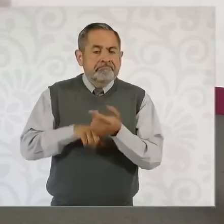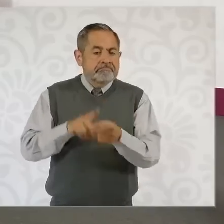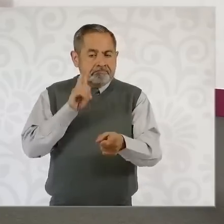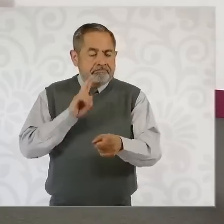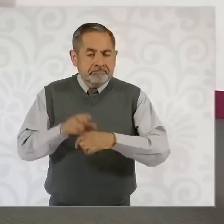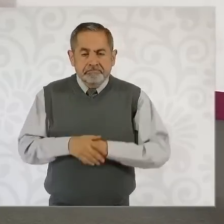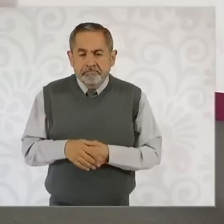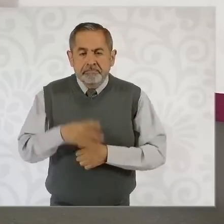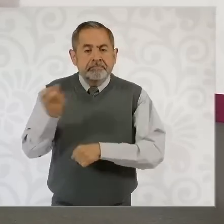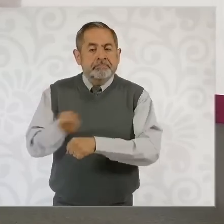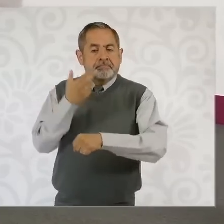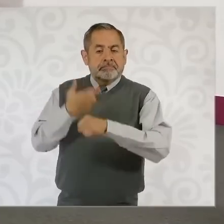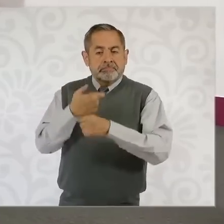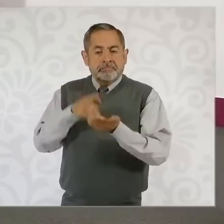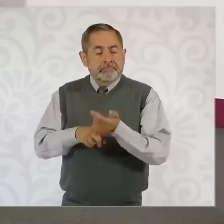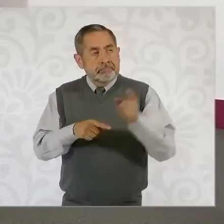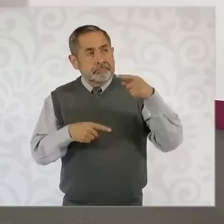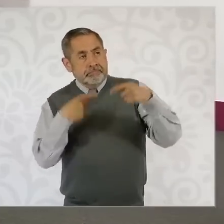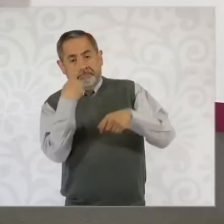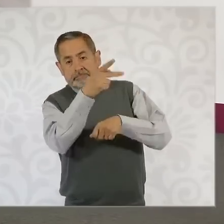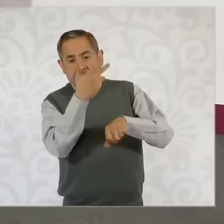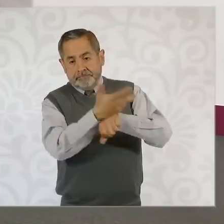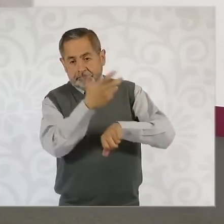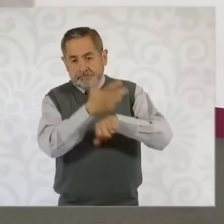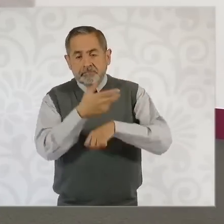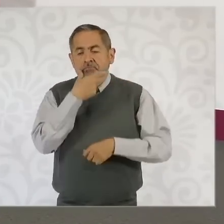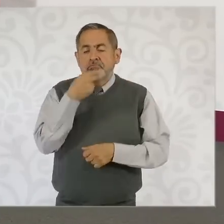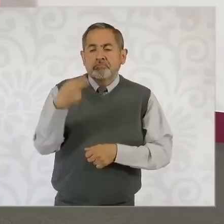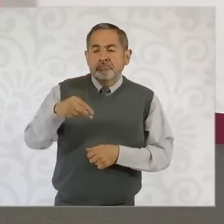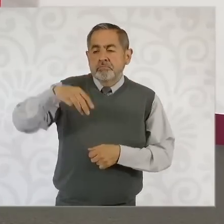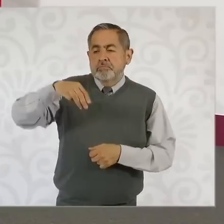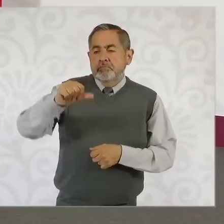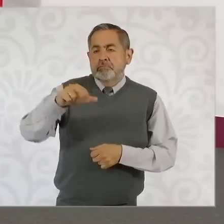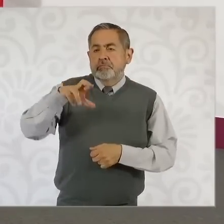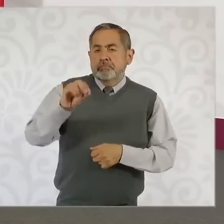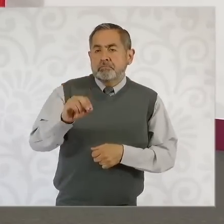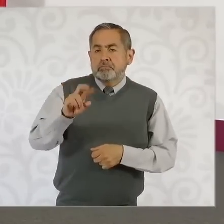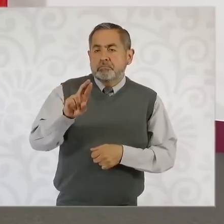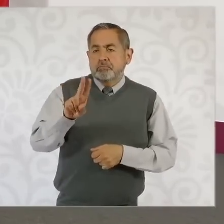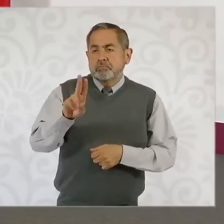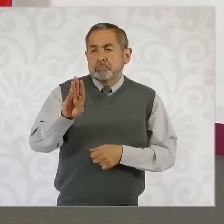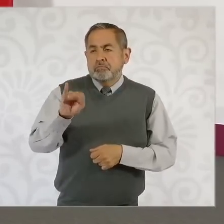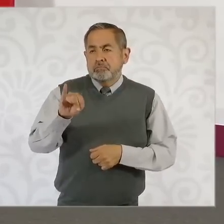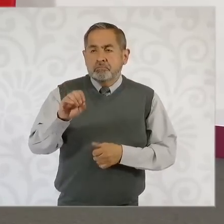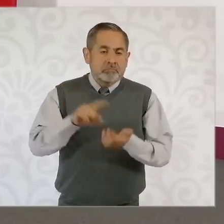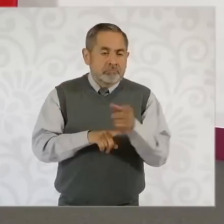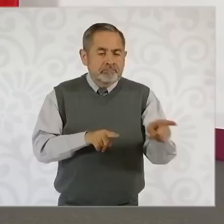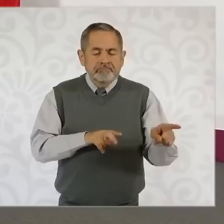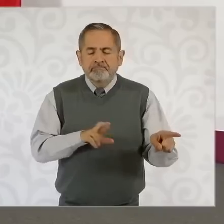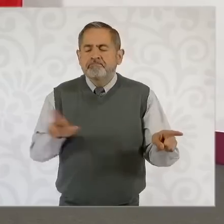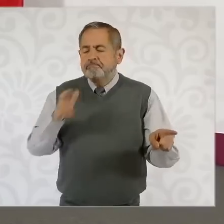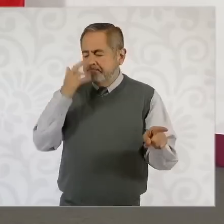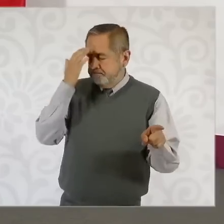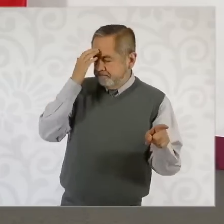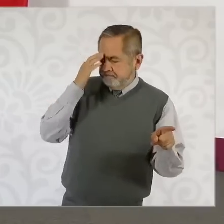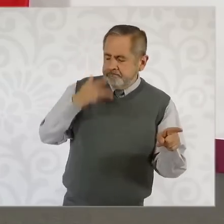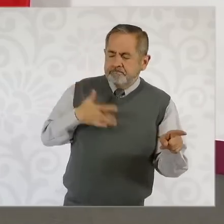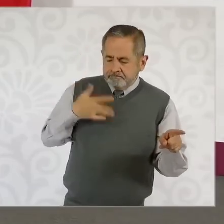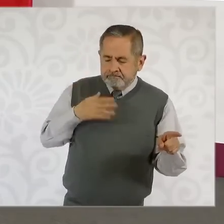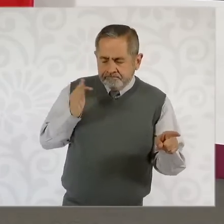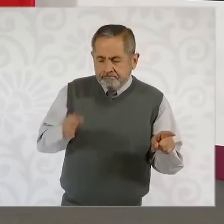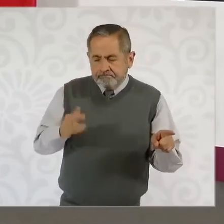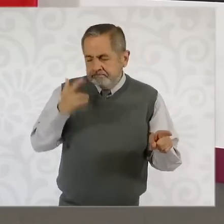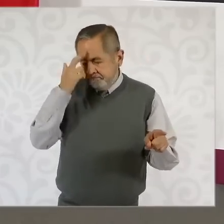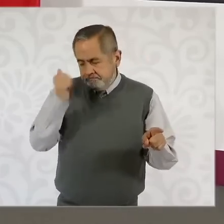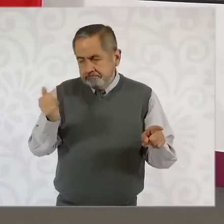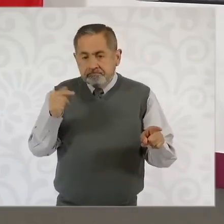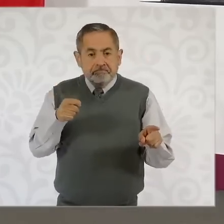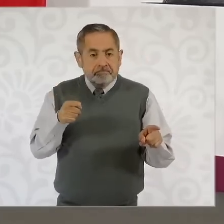de estado del departamento de estado marco Rubio e reconoció lo cual eh yo creo que es la primera